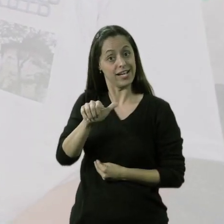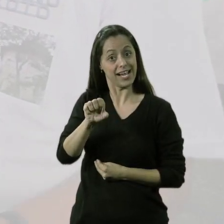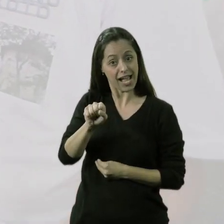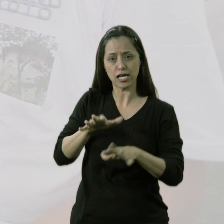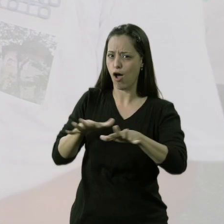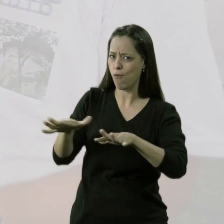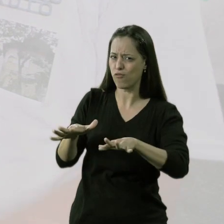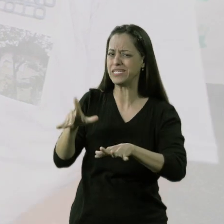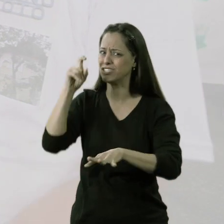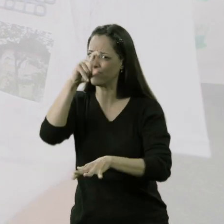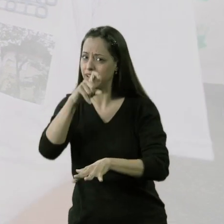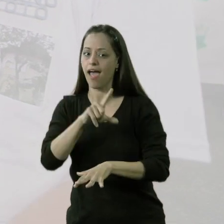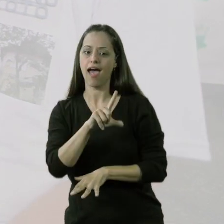A Larissa ainda tem mais que o Lucas.